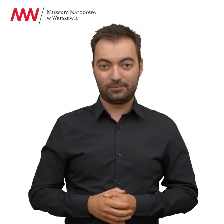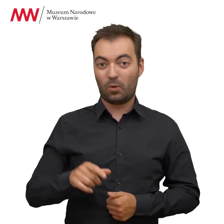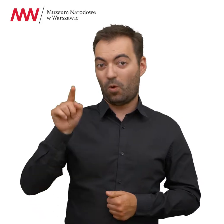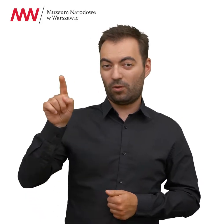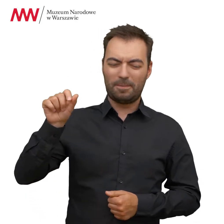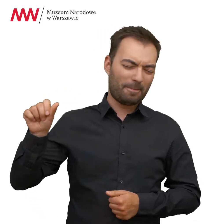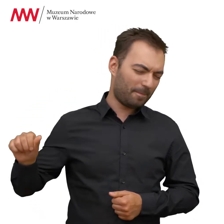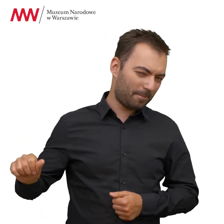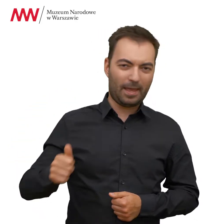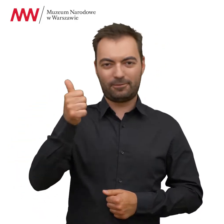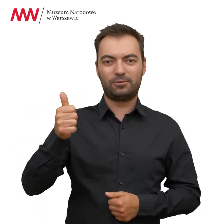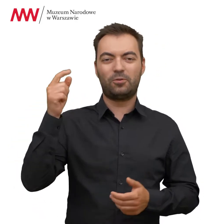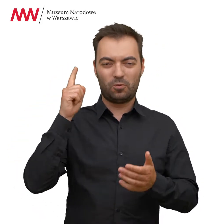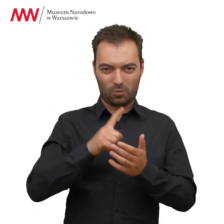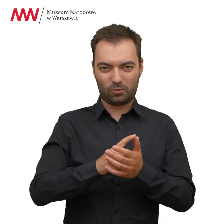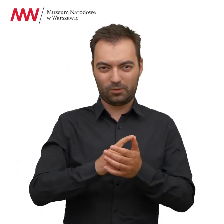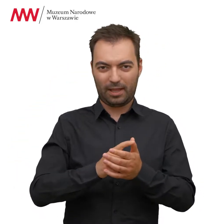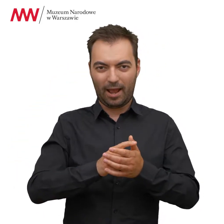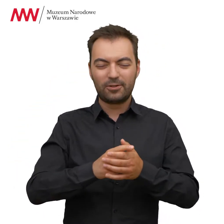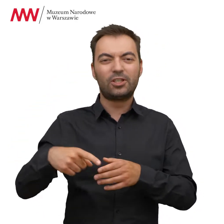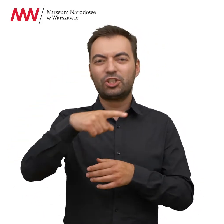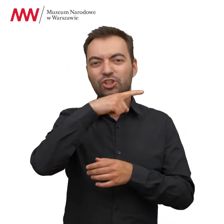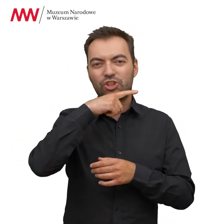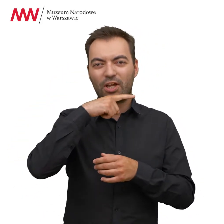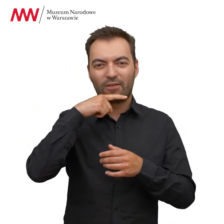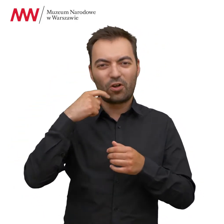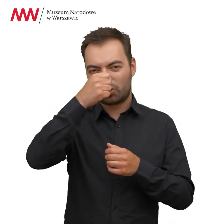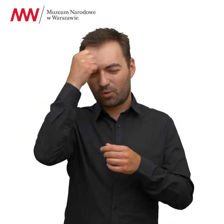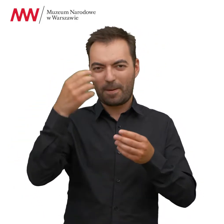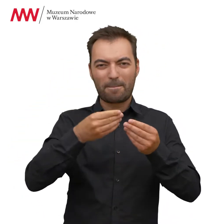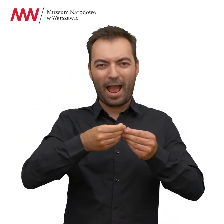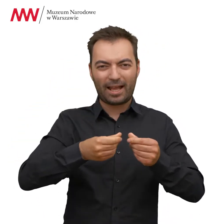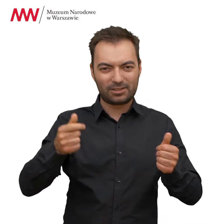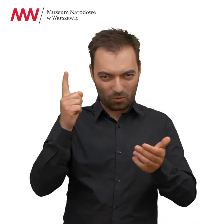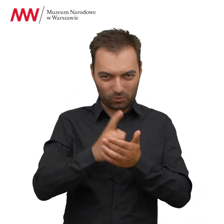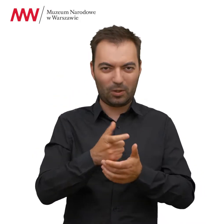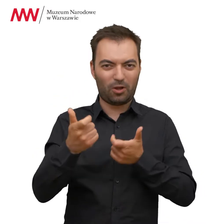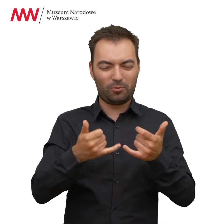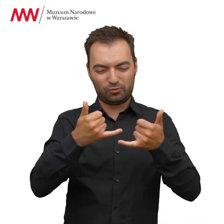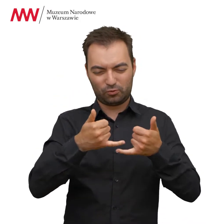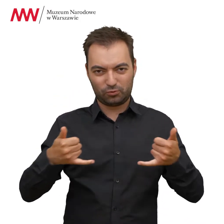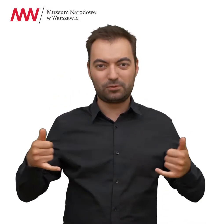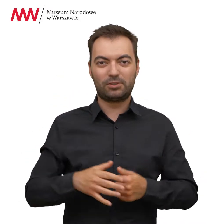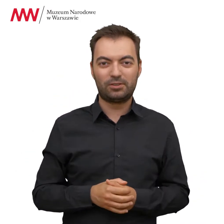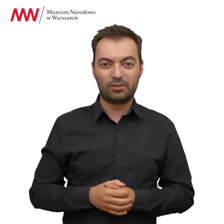który jako pierwszy wytopił czerwoną szklaną masę.